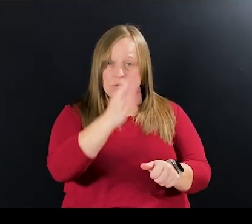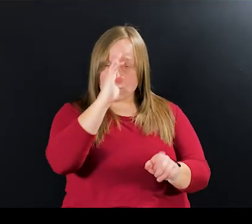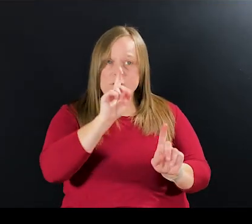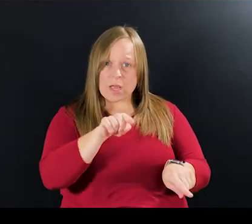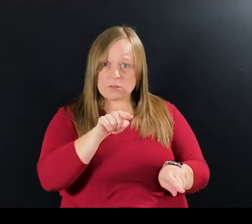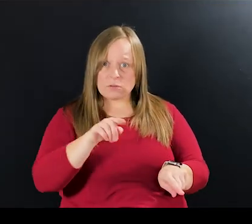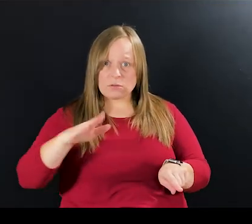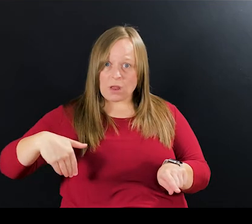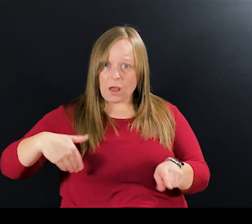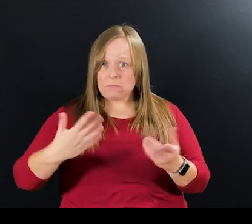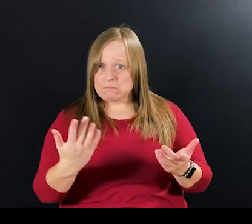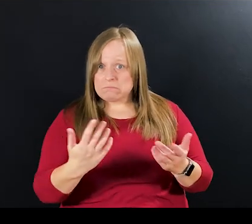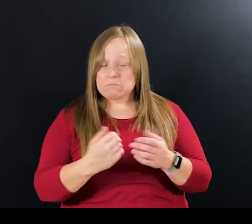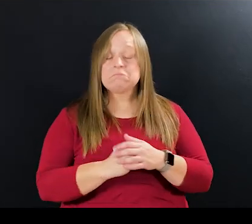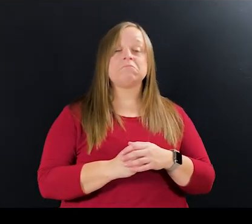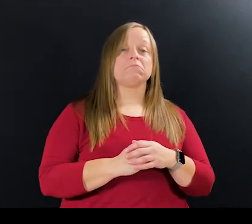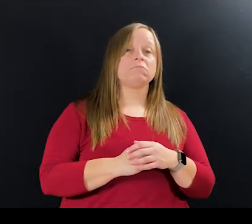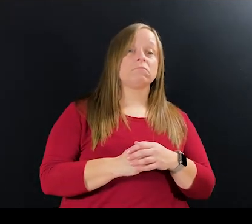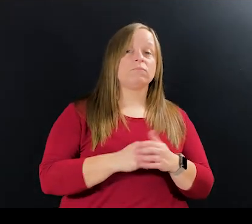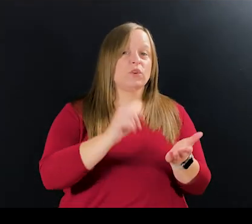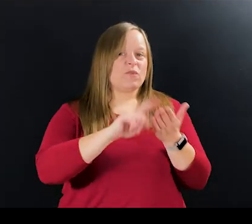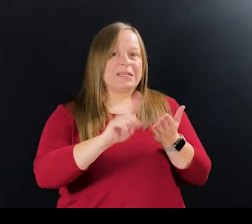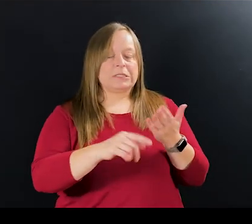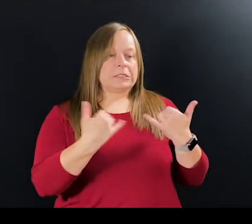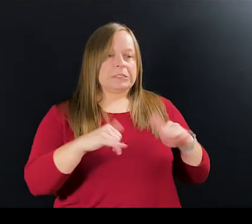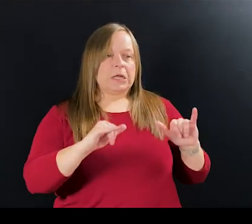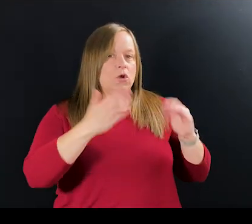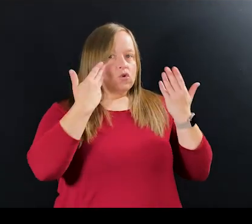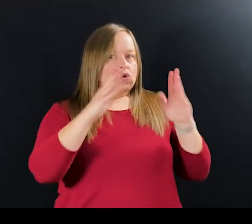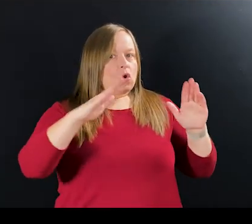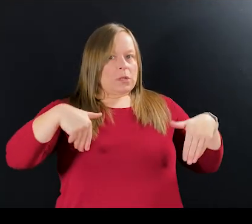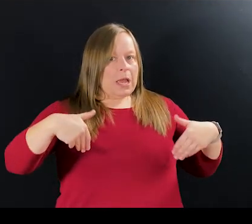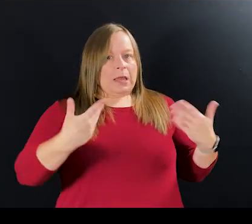¿Conocemos esta respuesta todavía o no? Los investigadores aún no saben